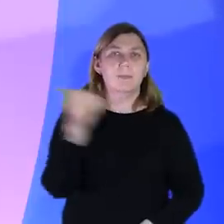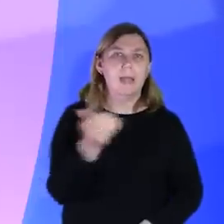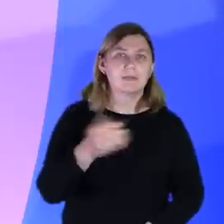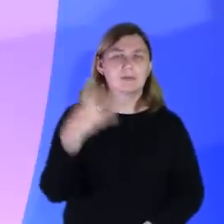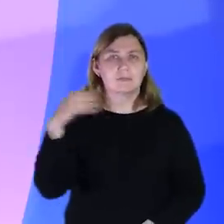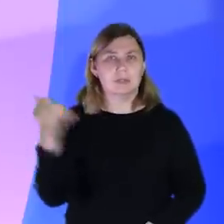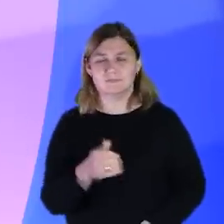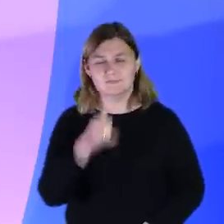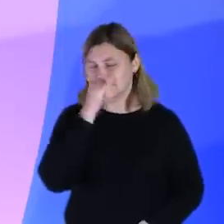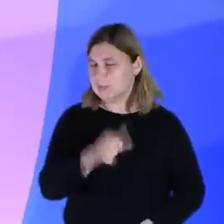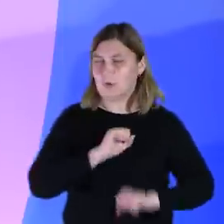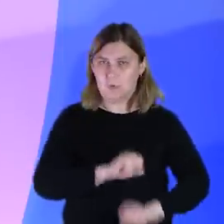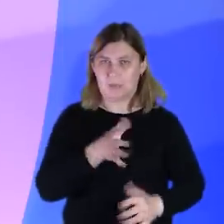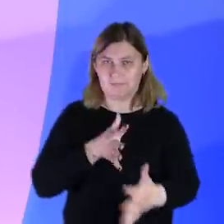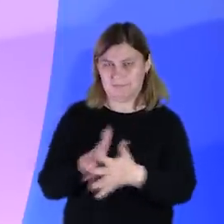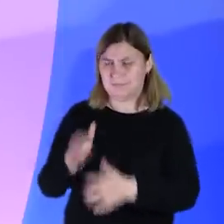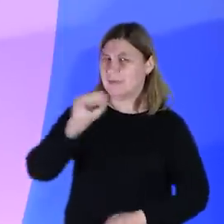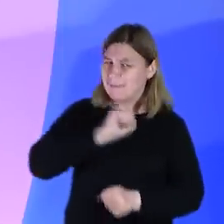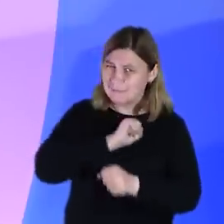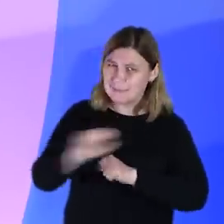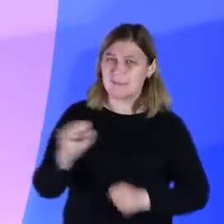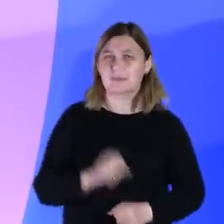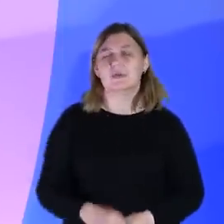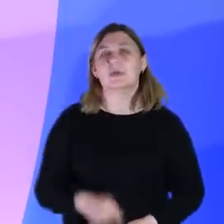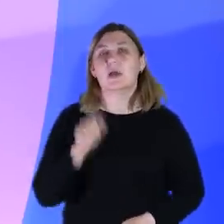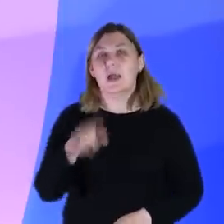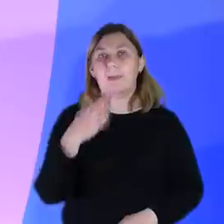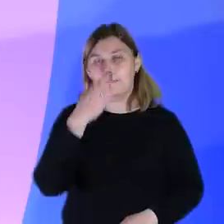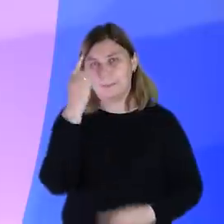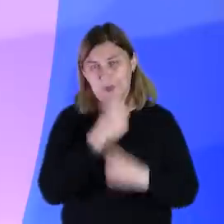nie uchroni tej granicy przed przenikaniem. I myślę, że w interesie obu państw...